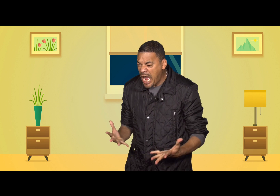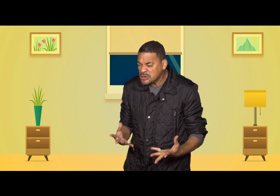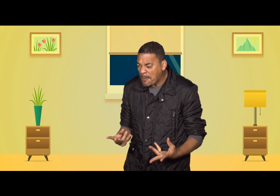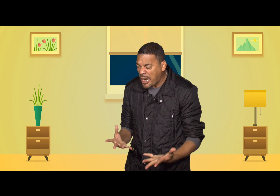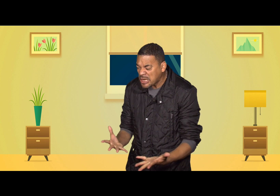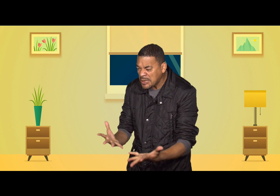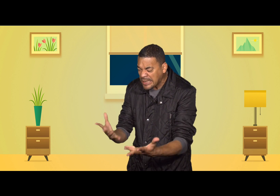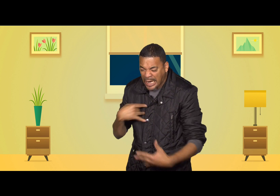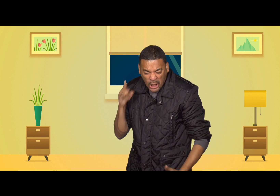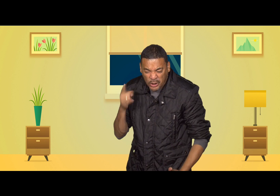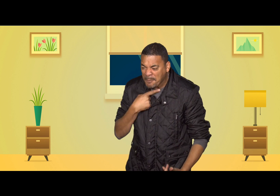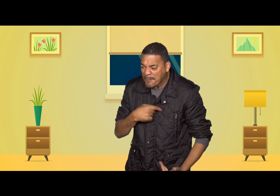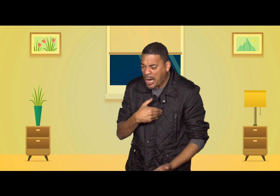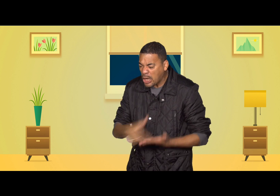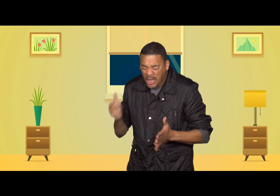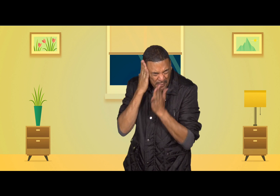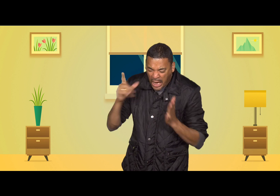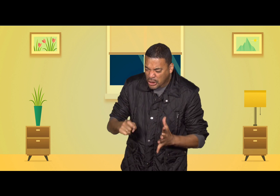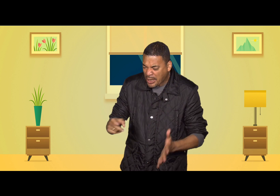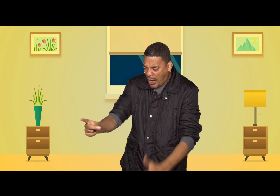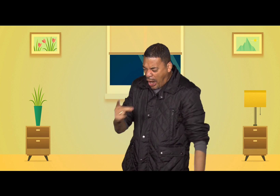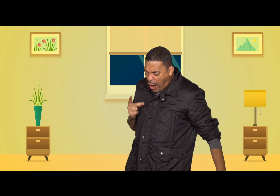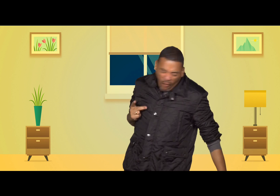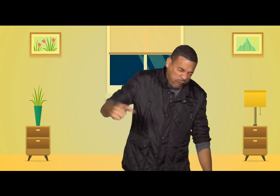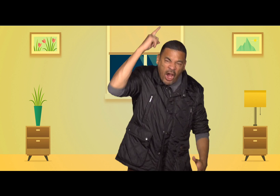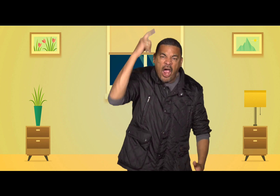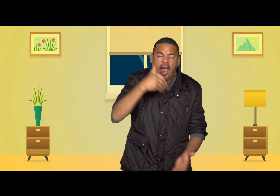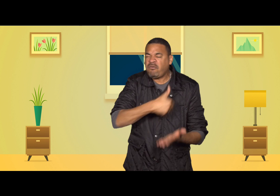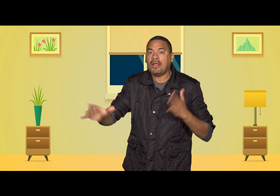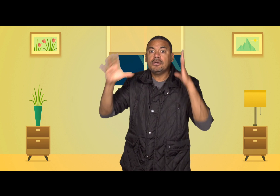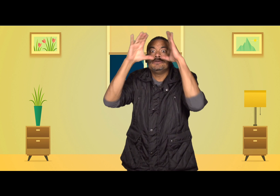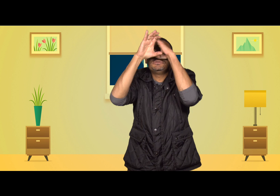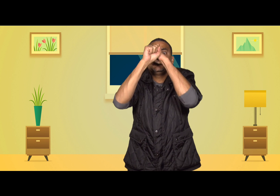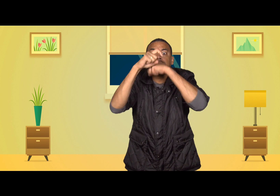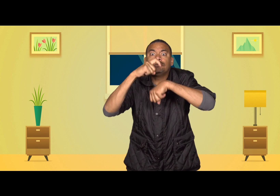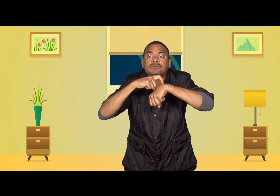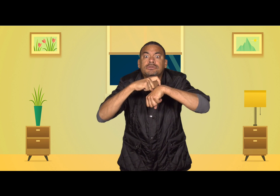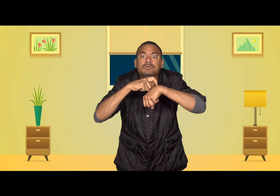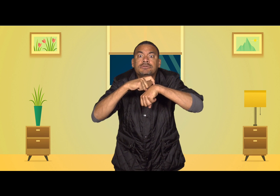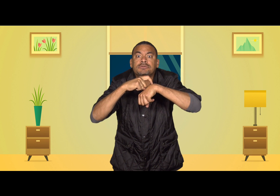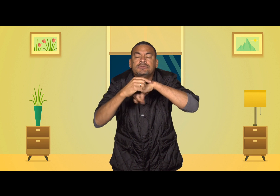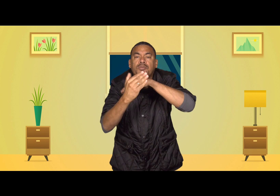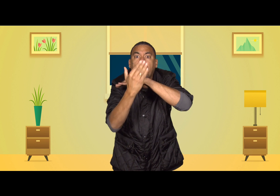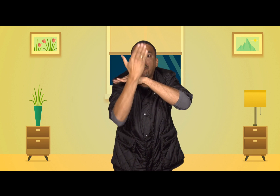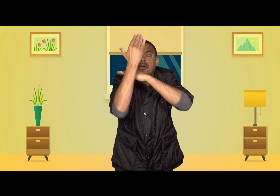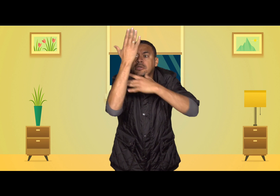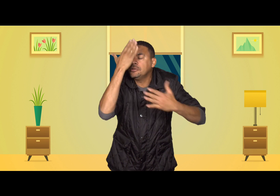¡¿Qué te pasa?! Ese sonido no nos deja dormir, es horrible. Tendrás que irte de la casa, ahora ¡fuera! Era muy tarde en la noche, ya era de madrugada.